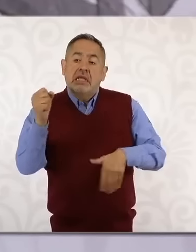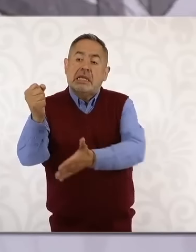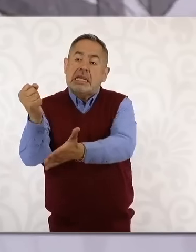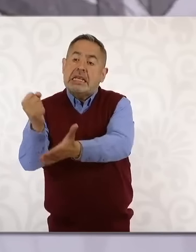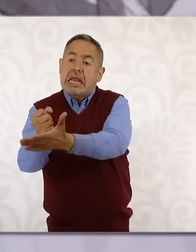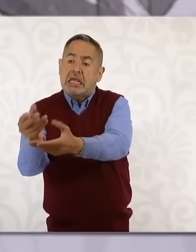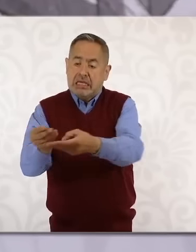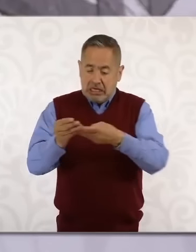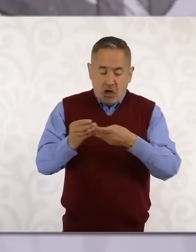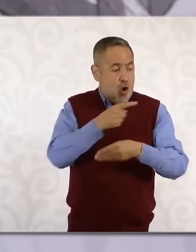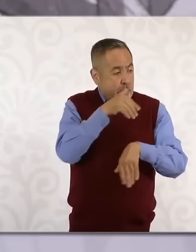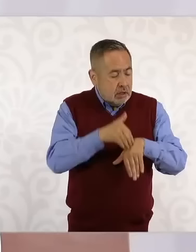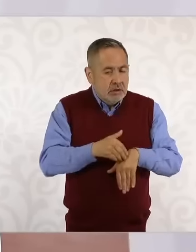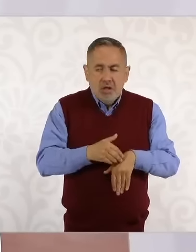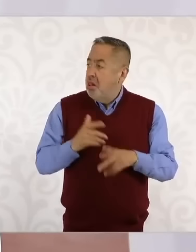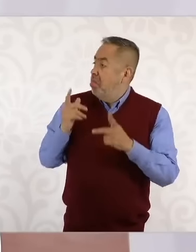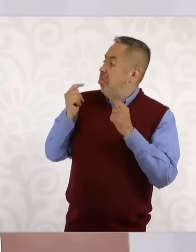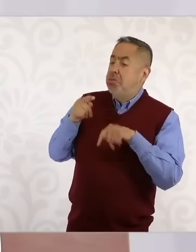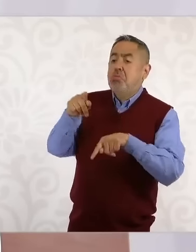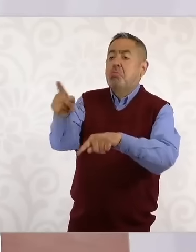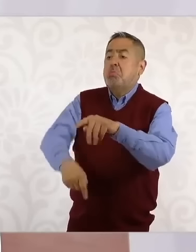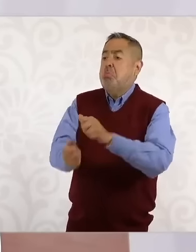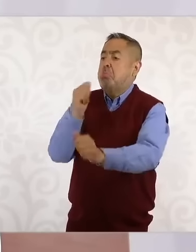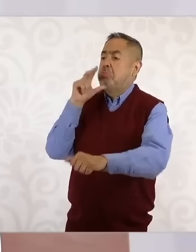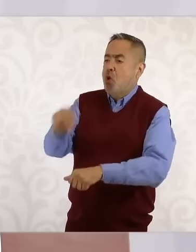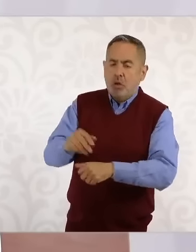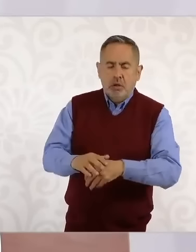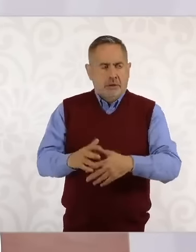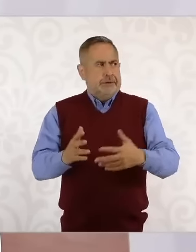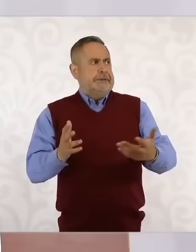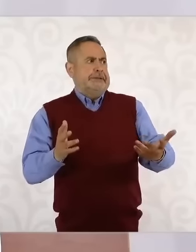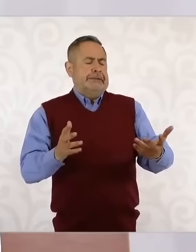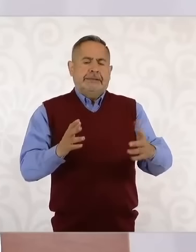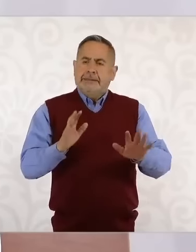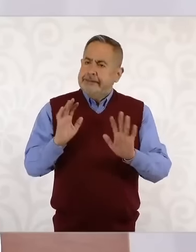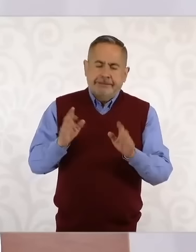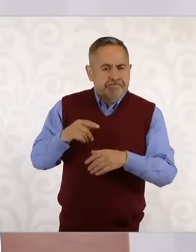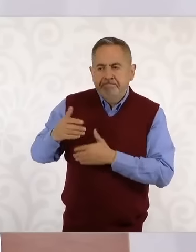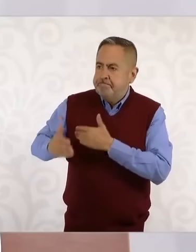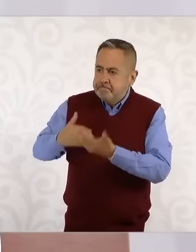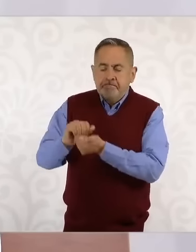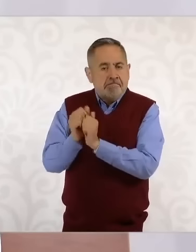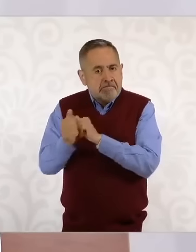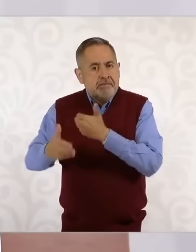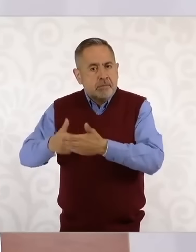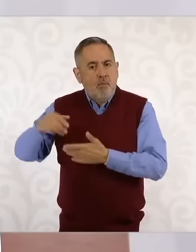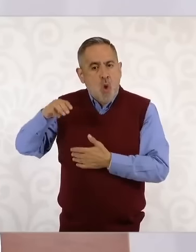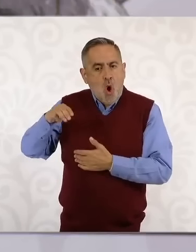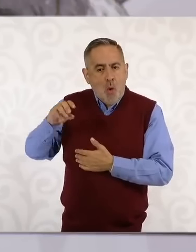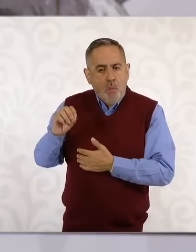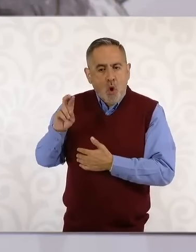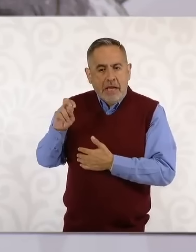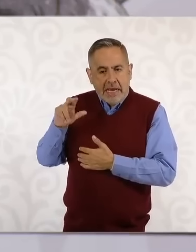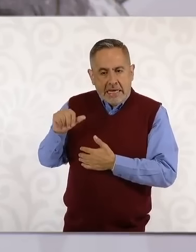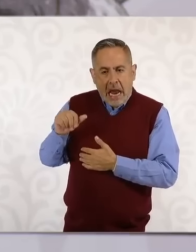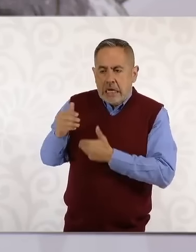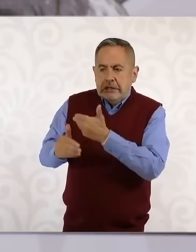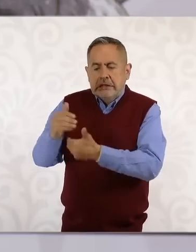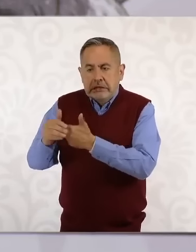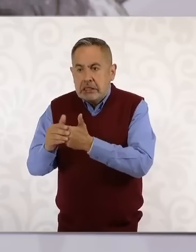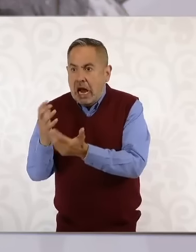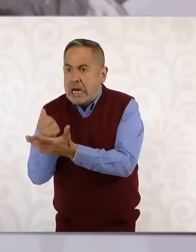Cuando nosotros logramos la mayoría calificada en el Congreso, hacemos una propuesta para que en el